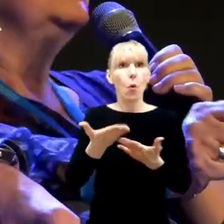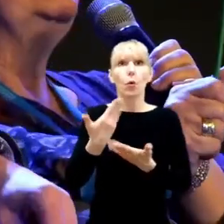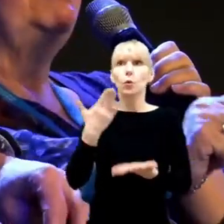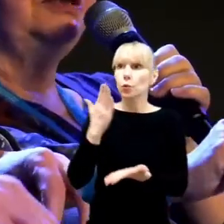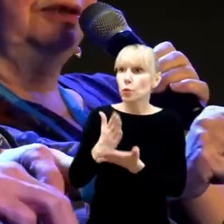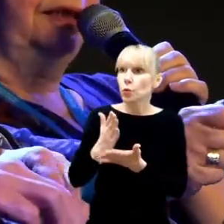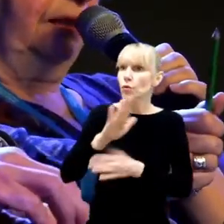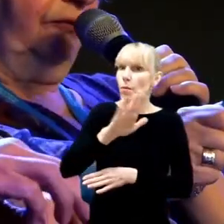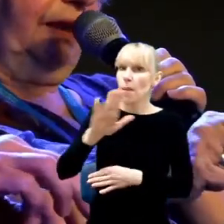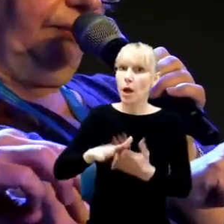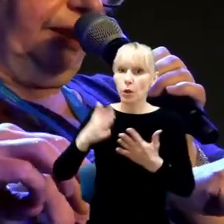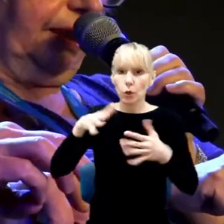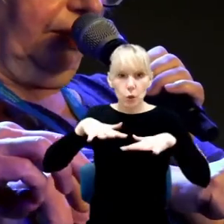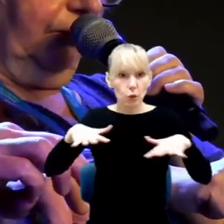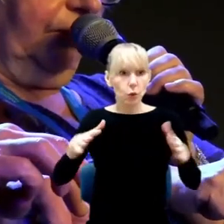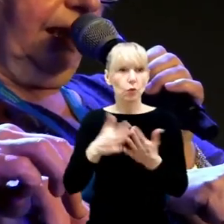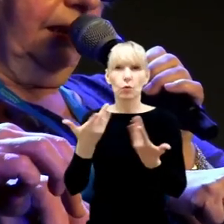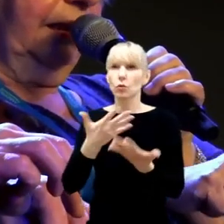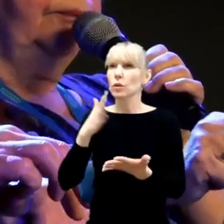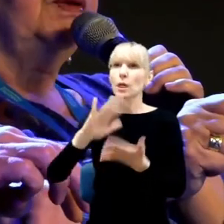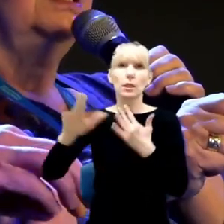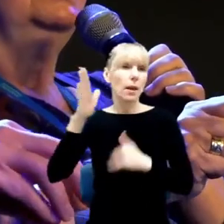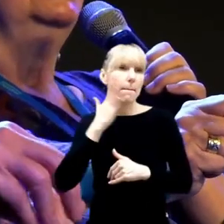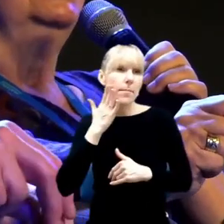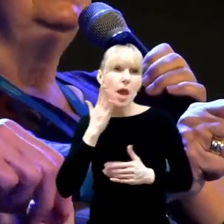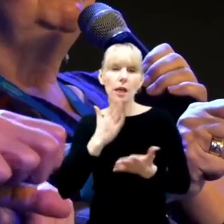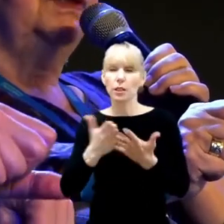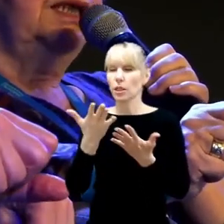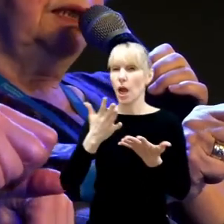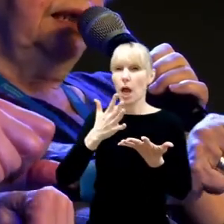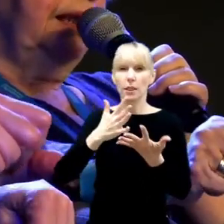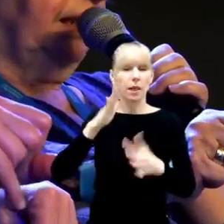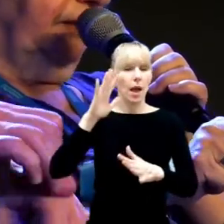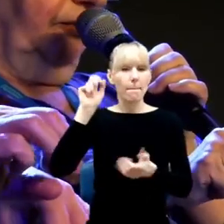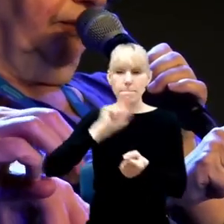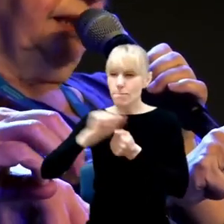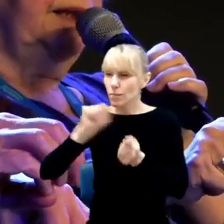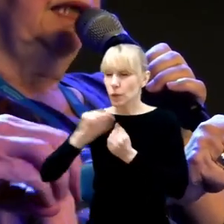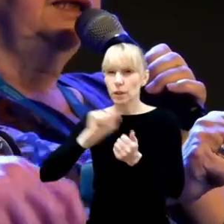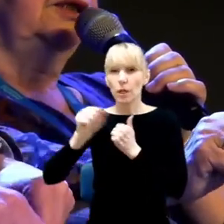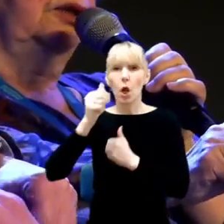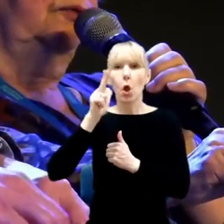z bardzo zdegradowanych mieszkań komunalnych. I jeszcze jedna informacja,